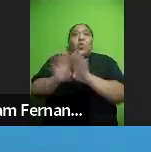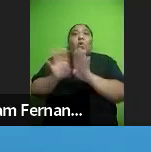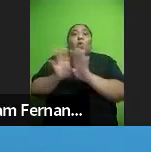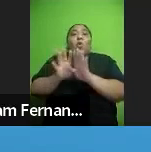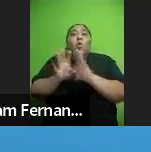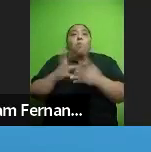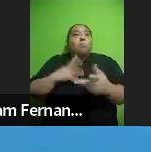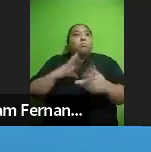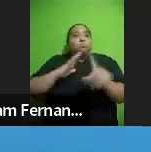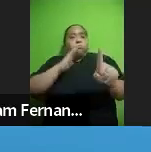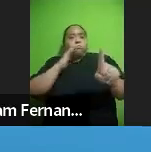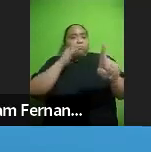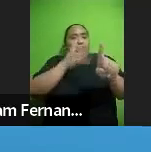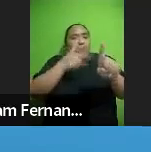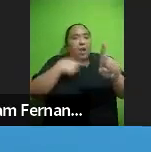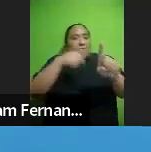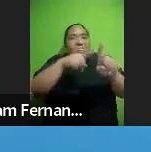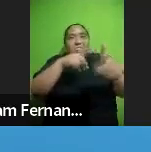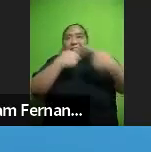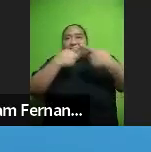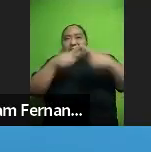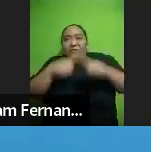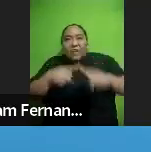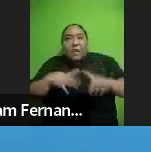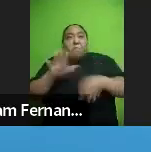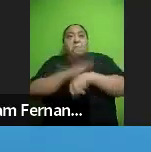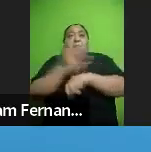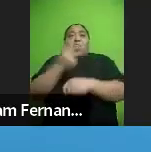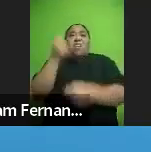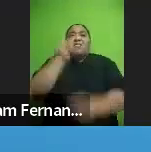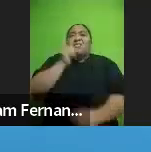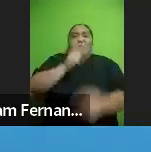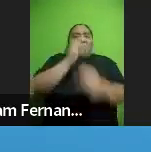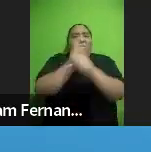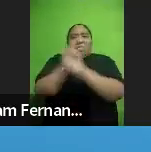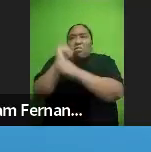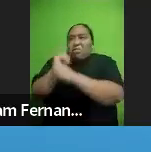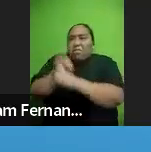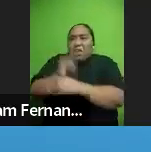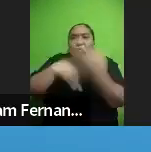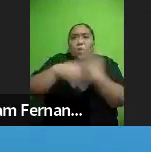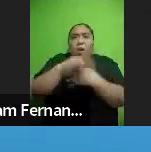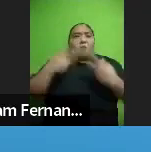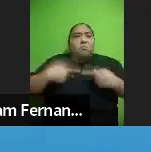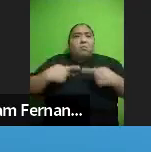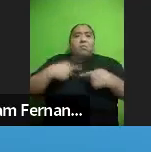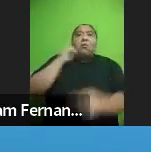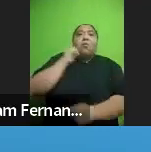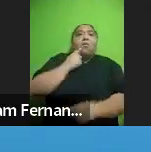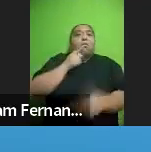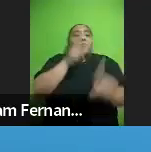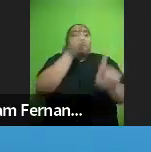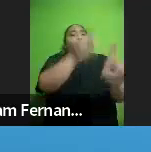tender En tratar de buscar. buscar un enfoque un enfoque distinto, porque la mayoría de las investigaciones investigaciones veían a investigaciones veían a la